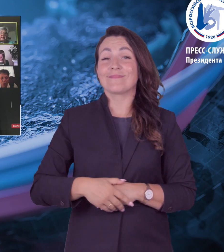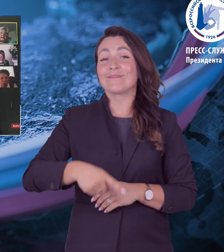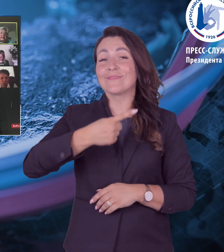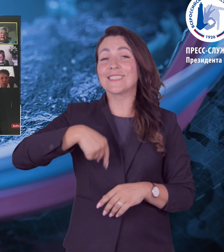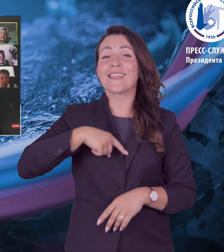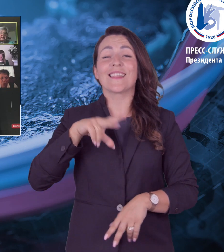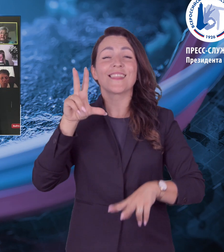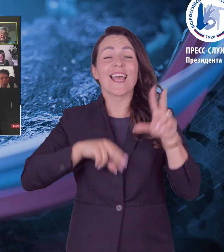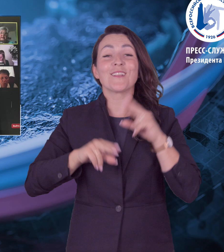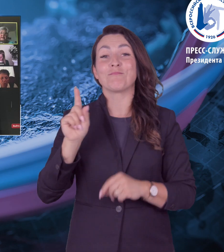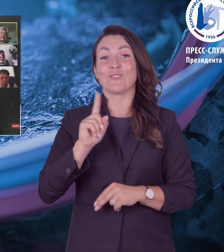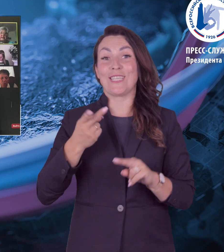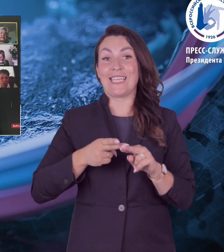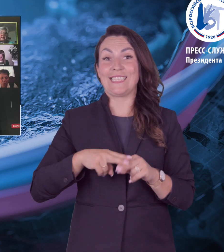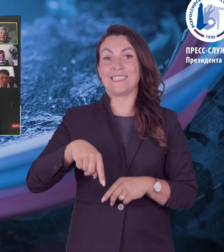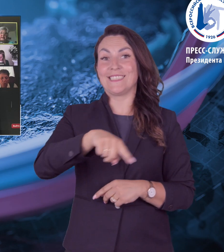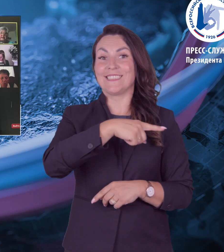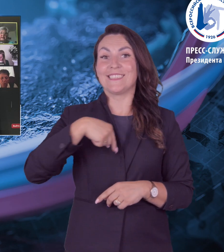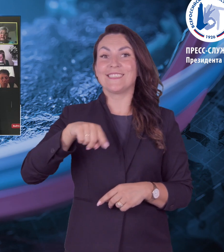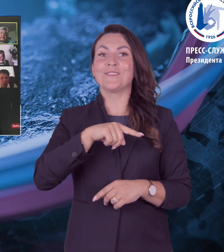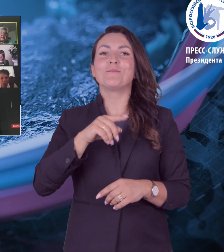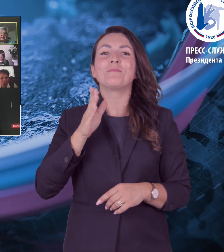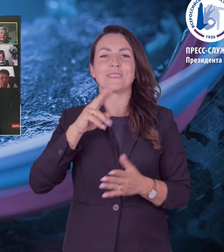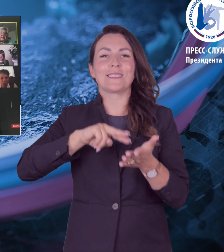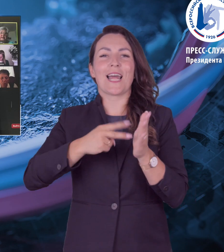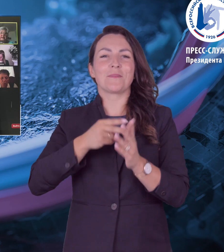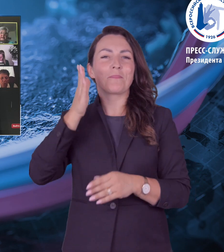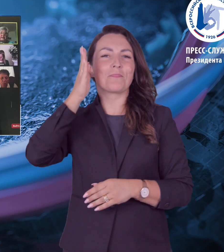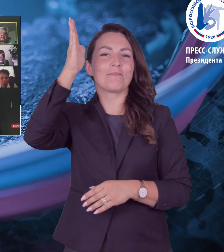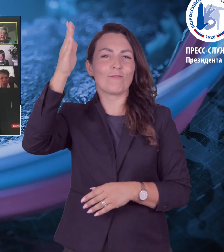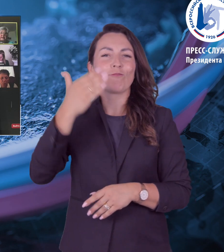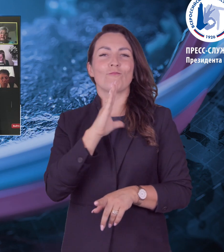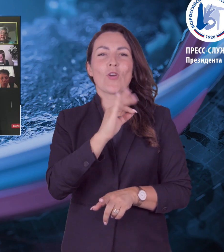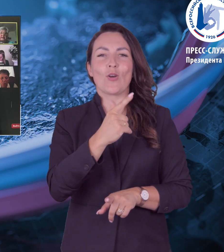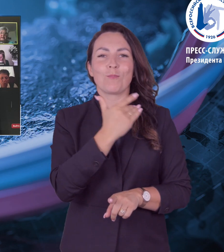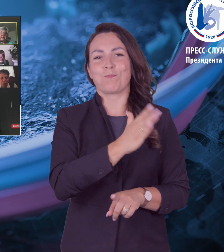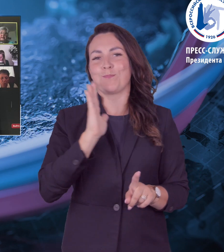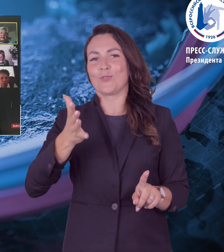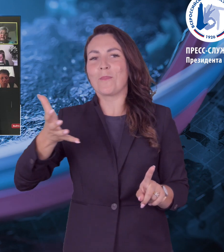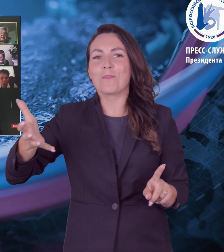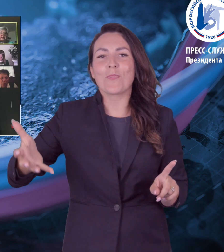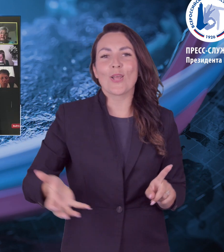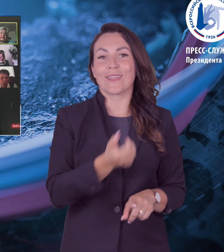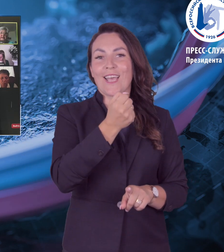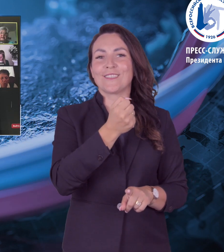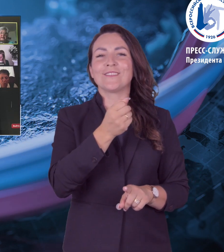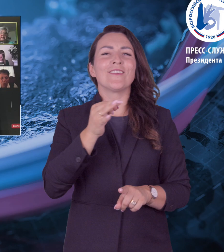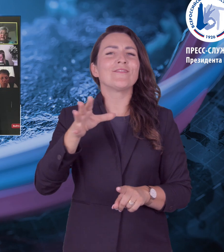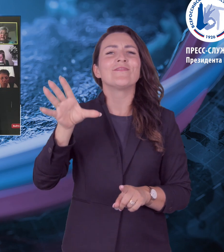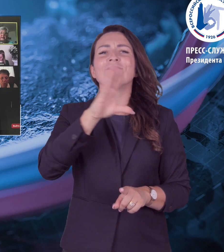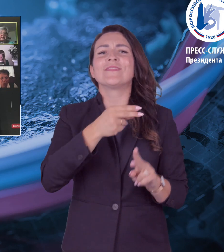Надеемся, что стратегические планы ВОГ будут поддержаны в России